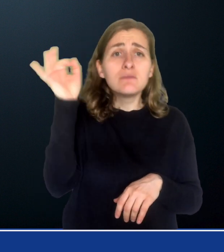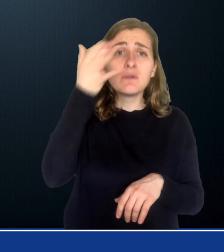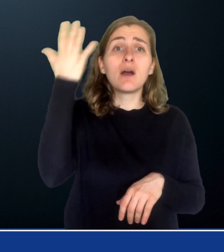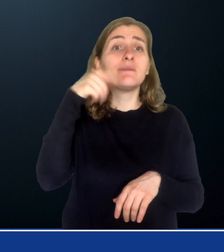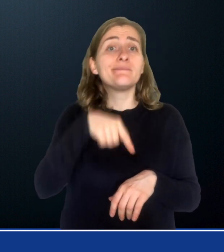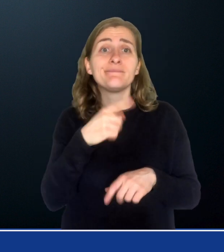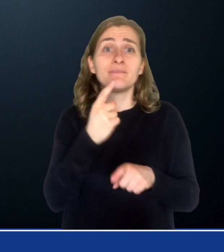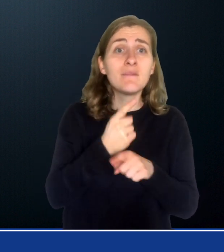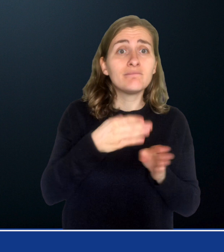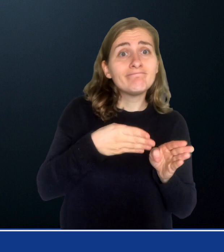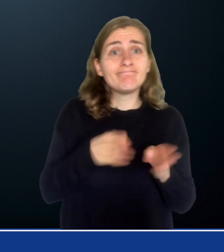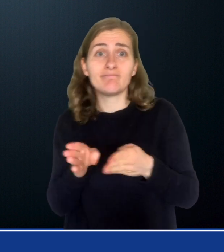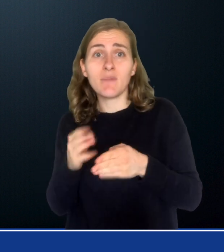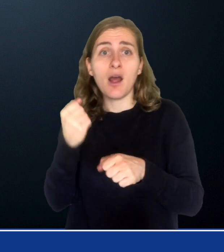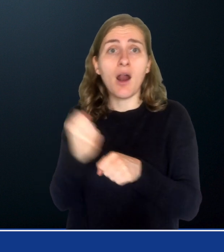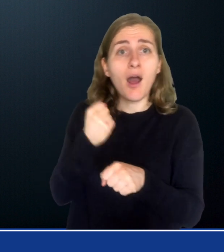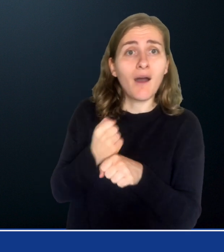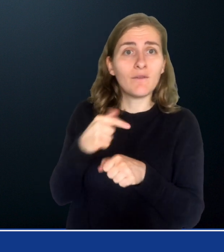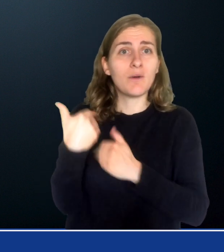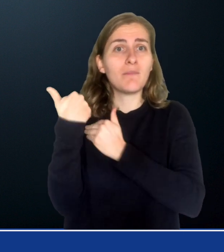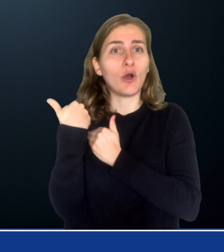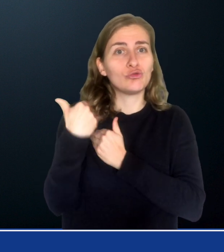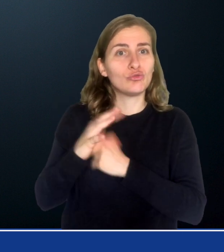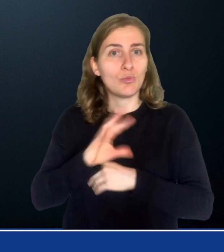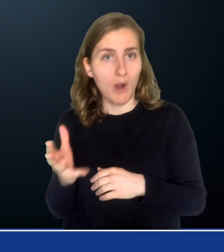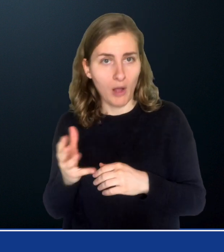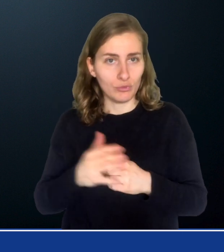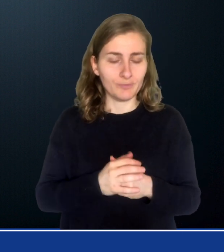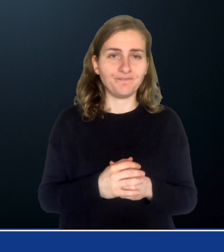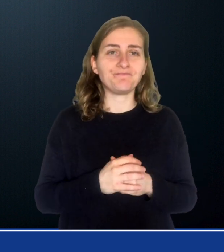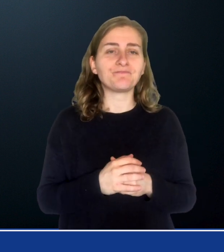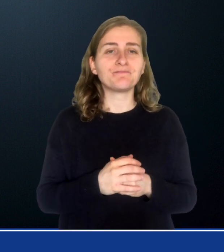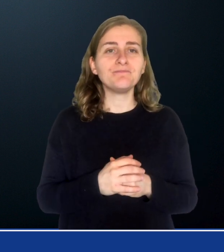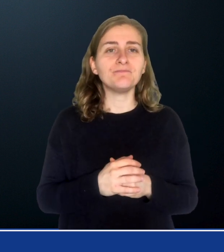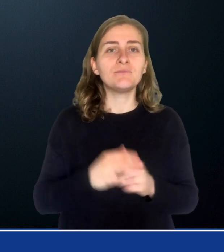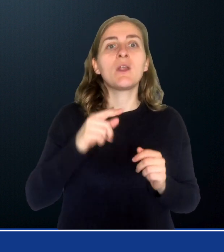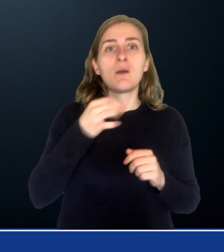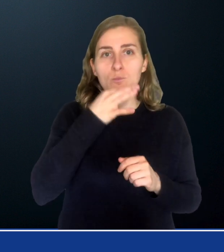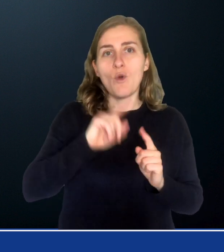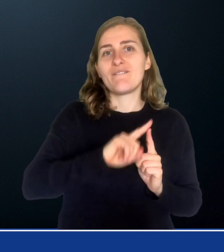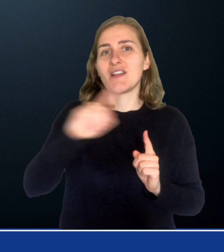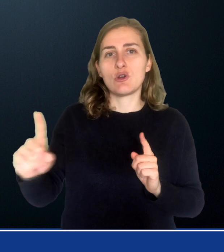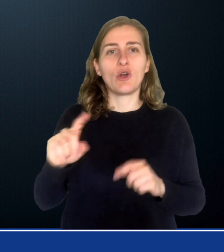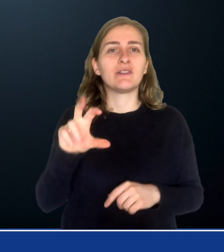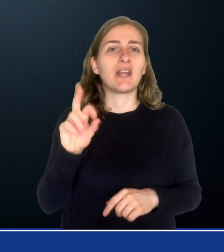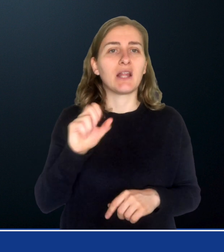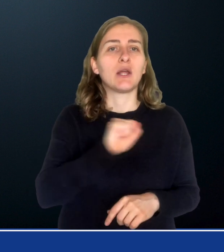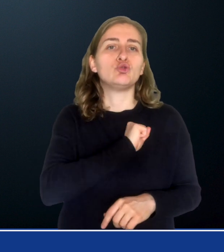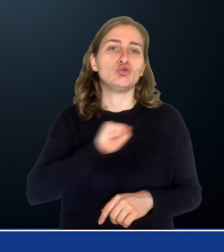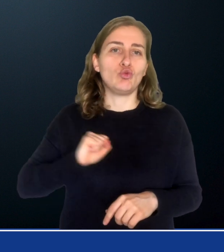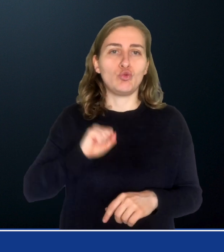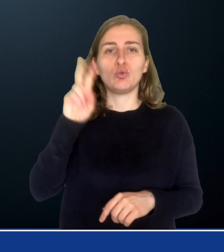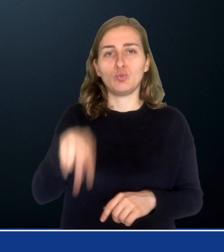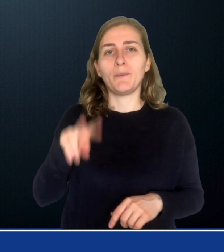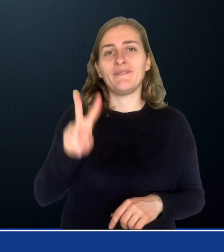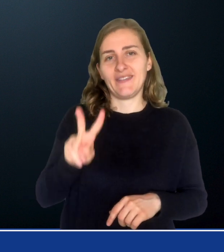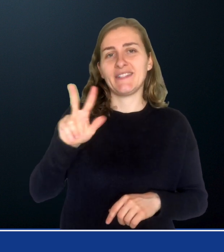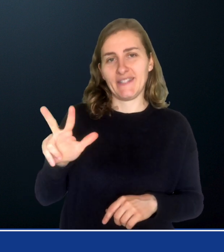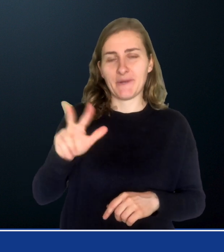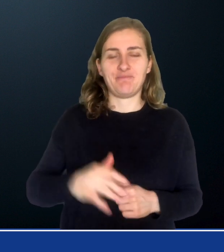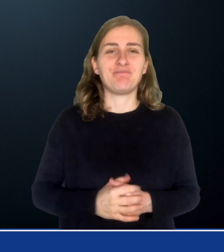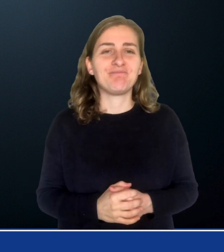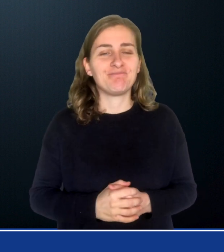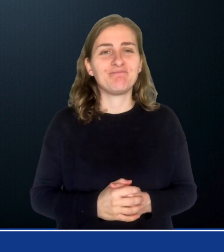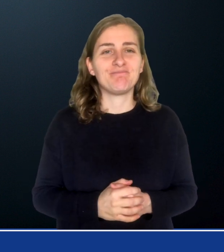anche con eventuale spostamento ad altra mansione fino al 30 giugno 2023.